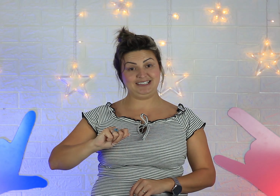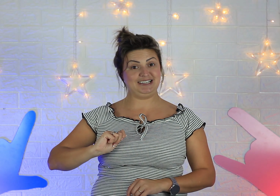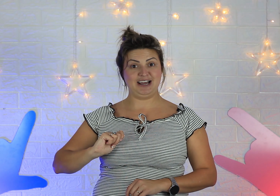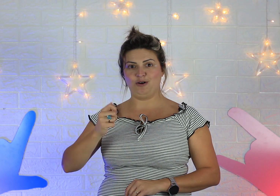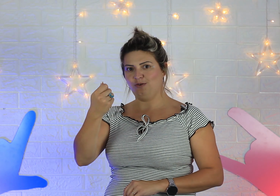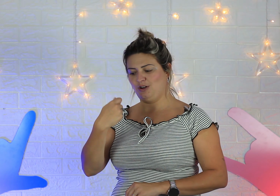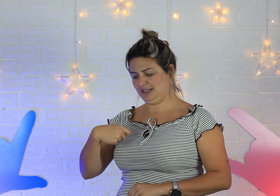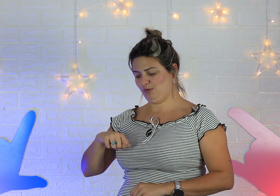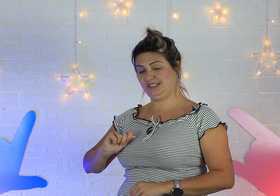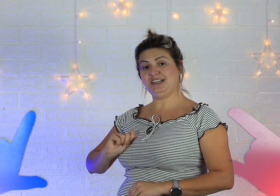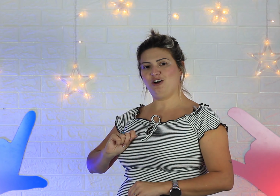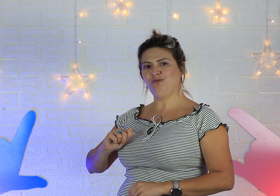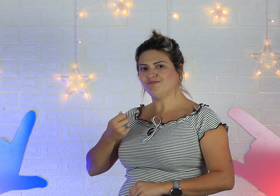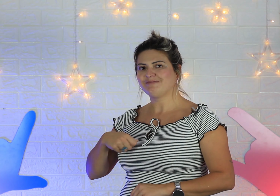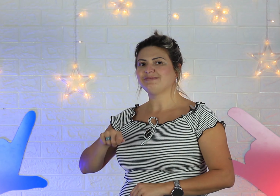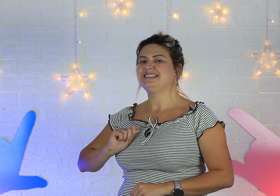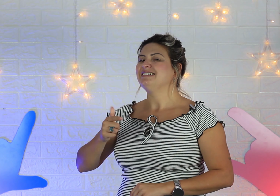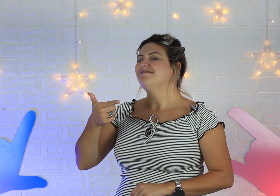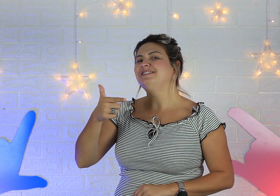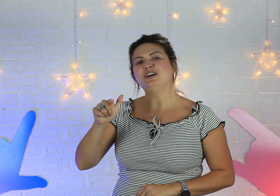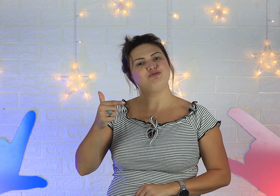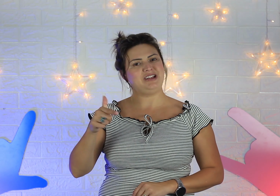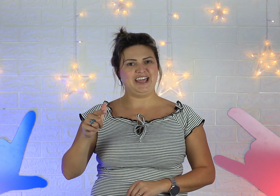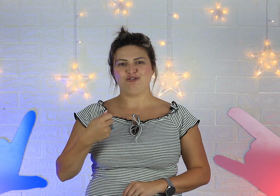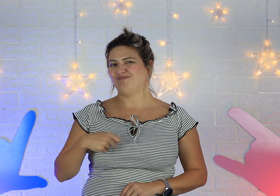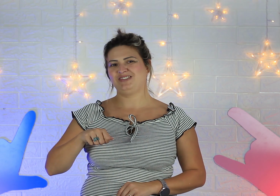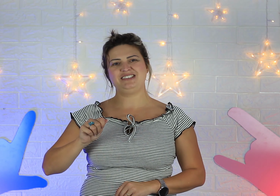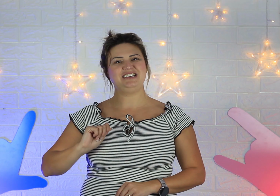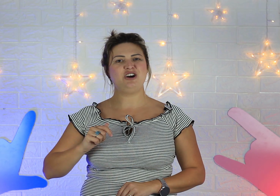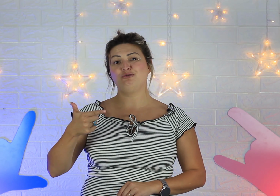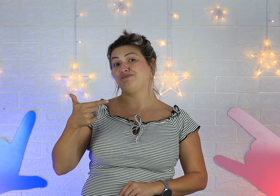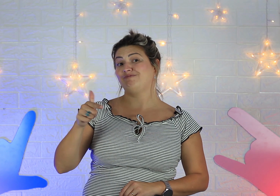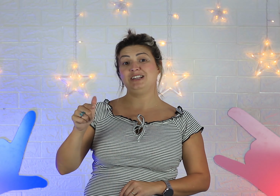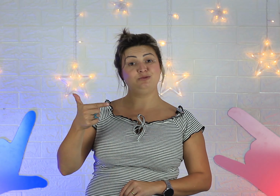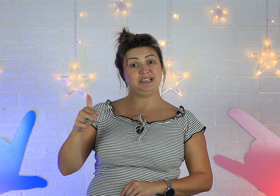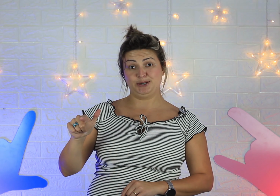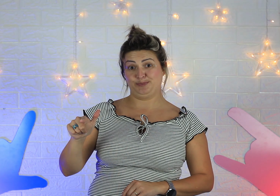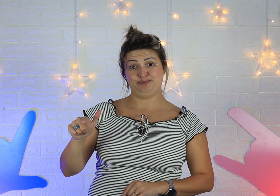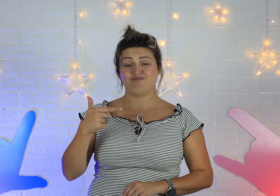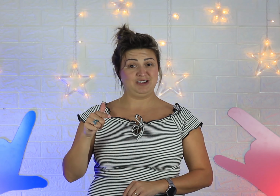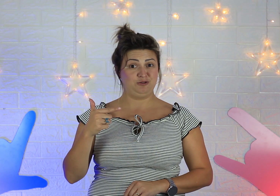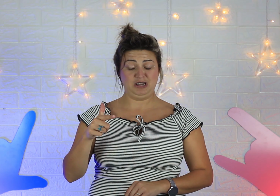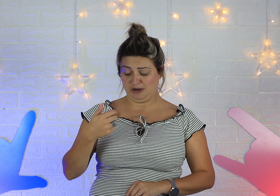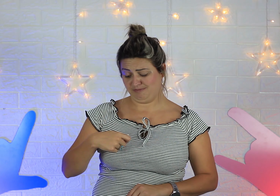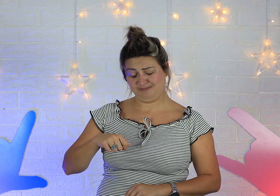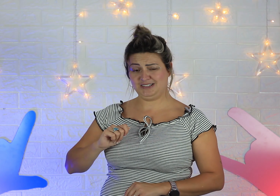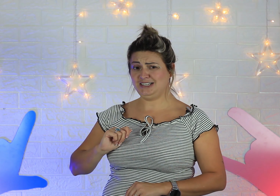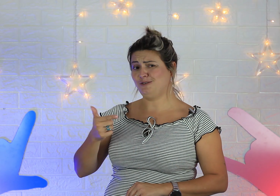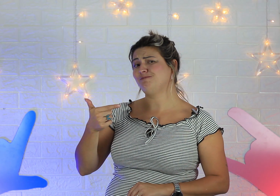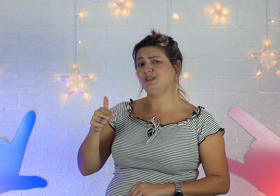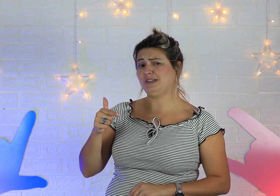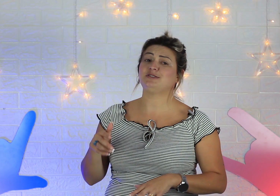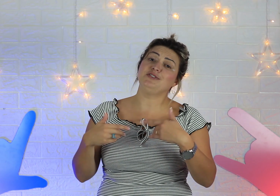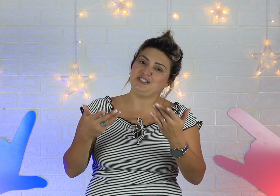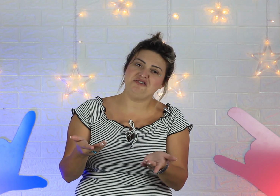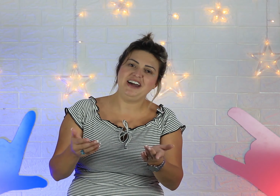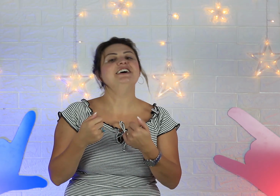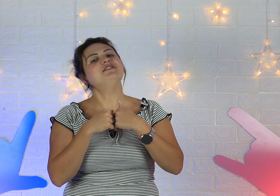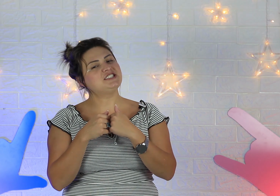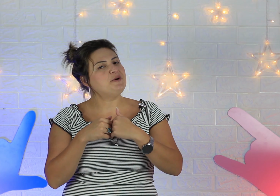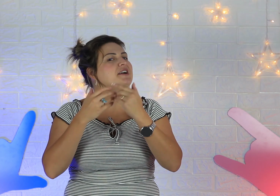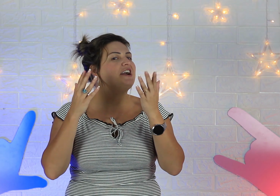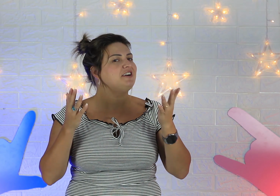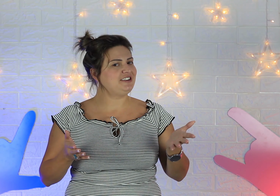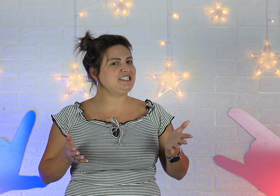sinal Olha que sinal não tem sinal não ter não ter senão não tem que se você tiver você vai pegar e